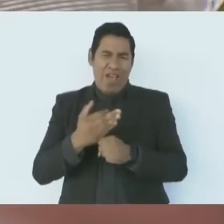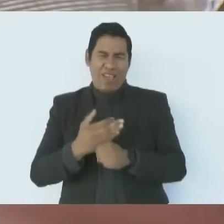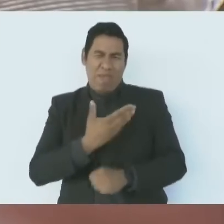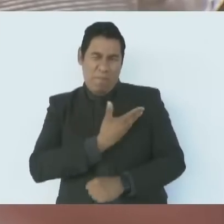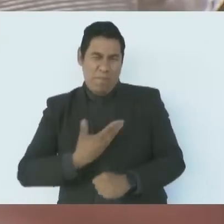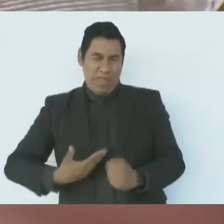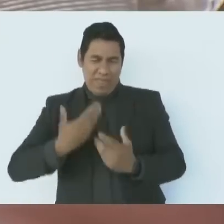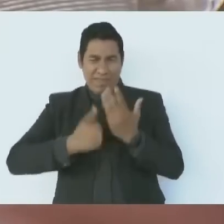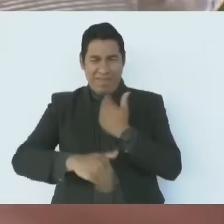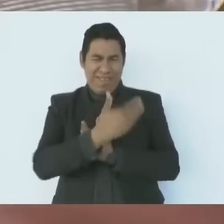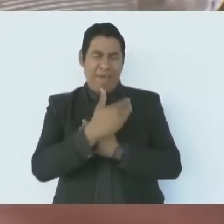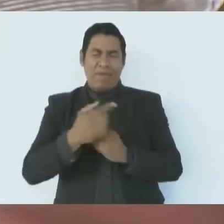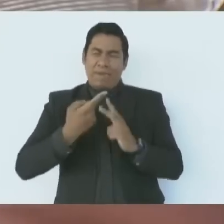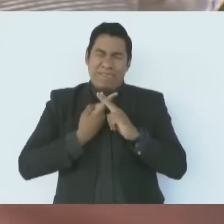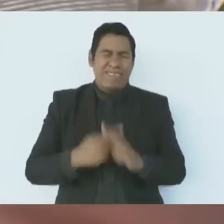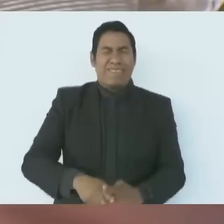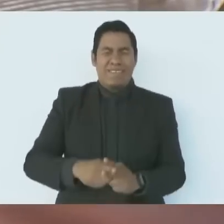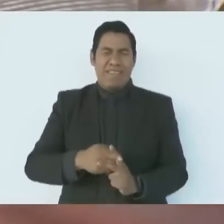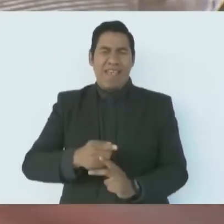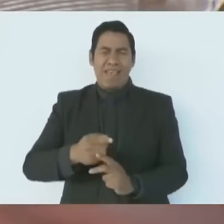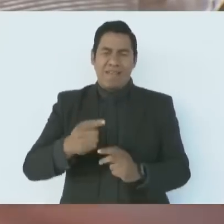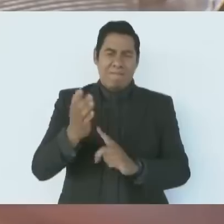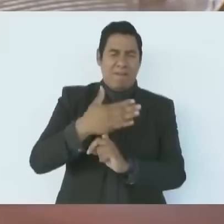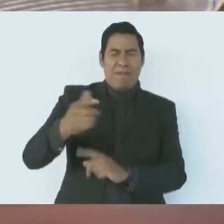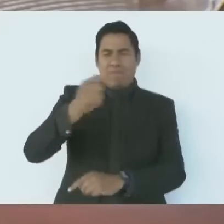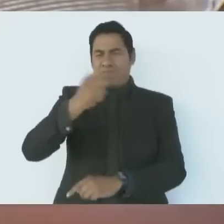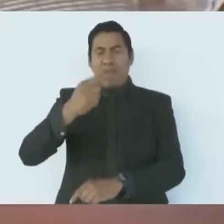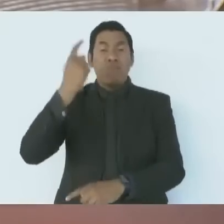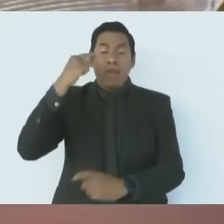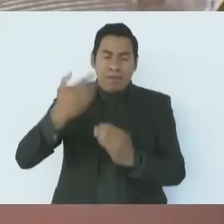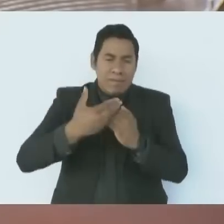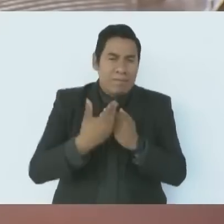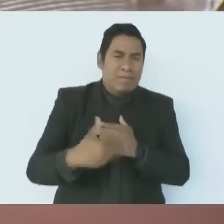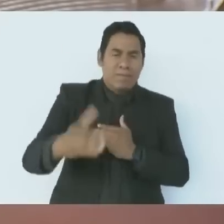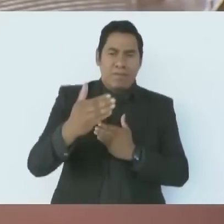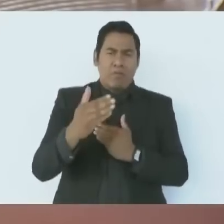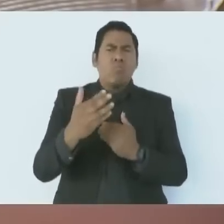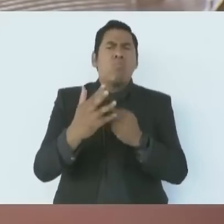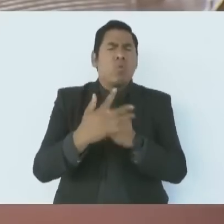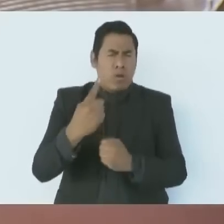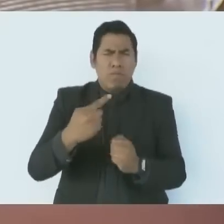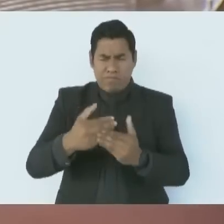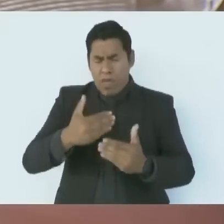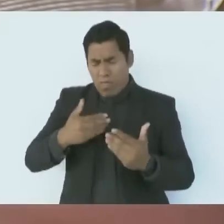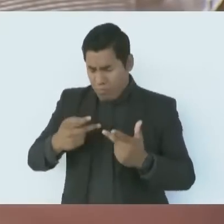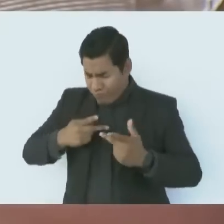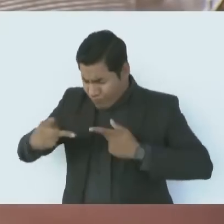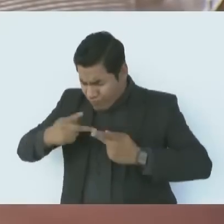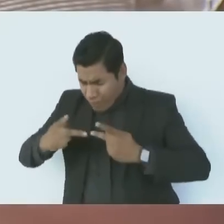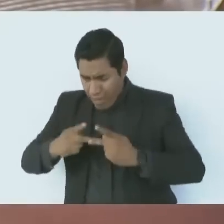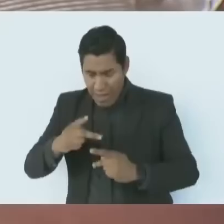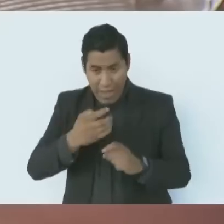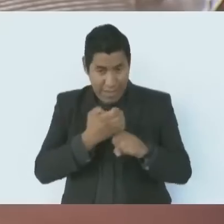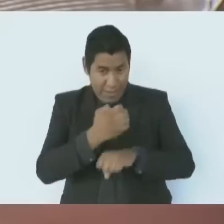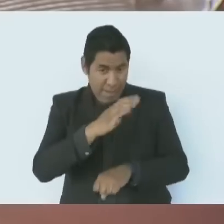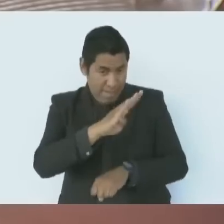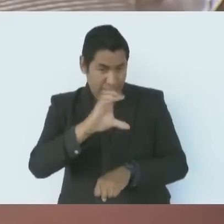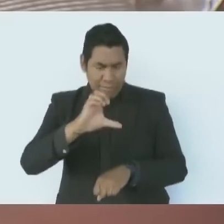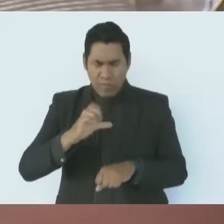Claudia shinbo Tenemos una gran gran estrategia en Baja California es una es una entidad Aquí